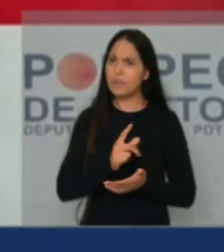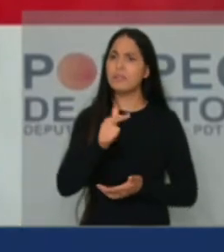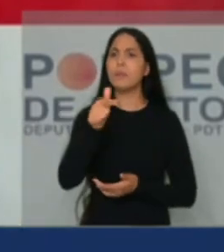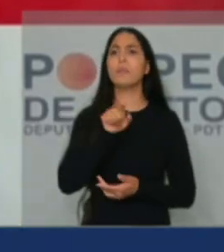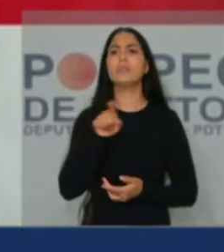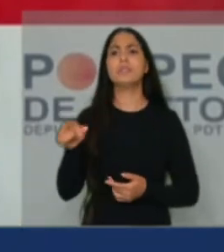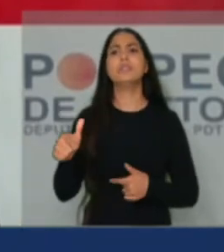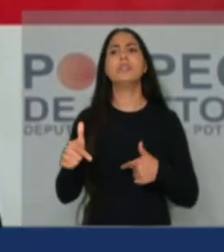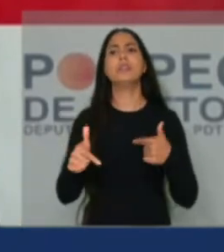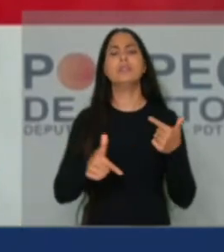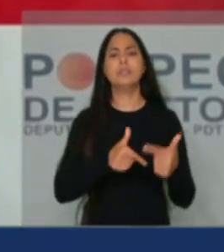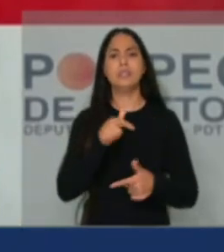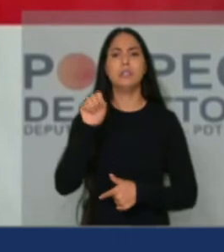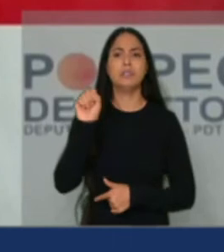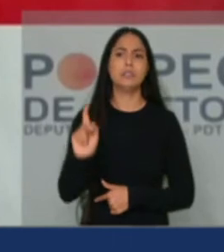ASSIM, É ... INJUSTO, PRESIDENTE, O CIDADÃO SE